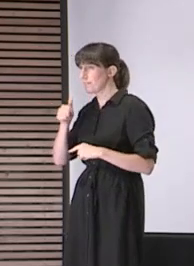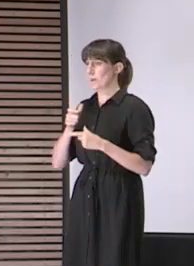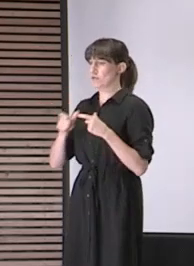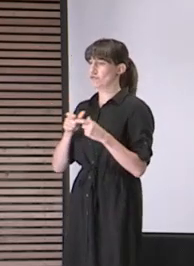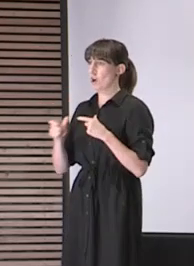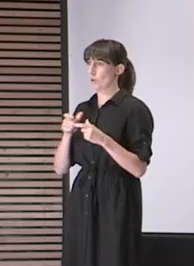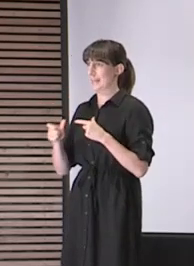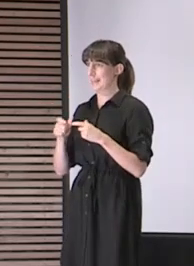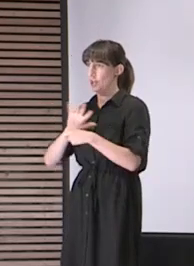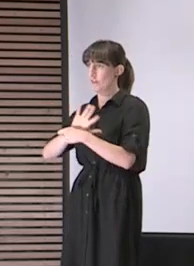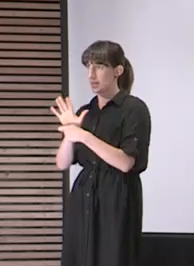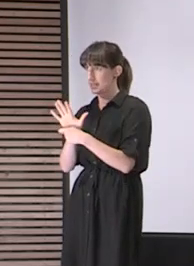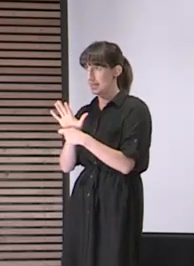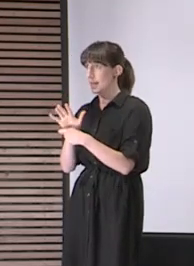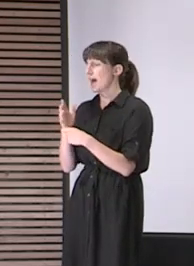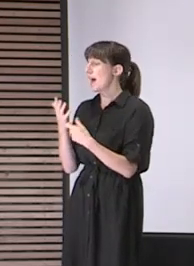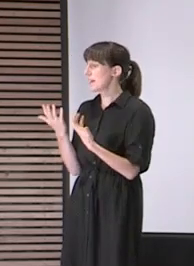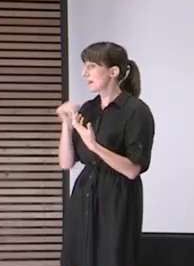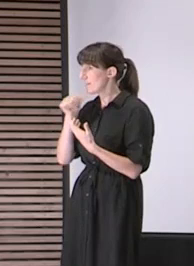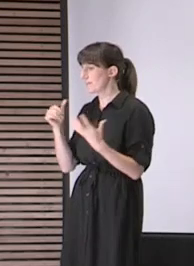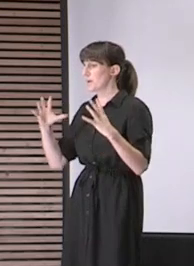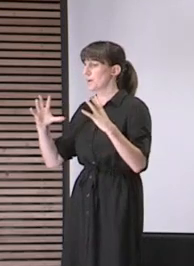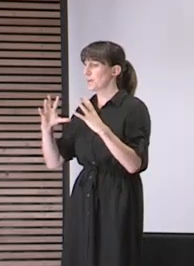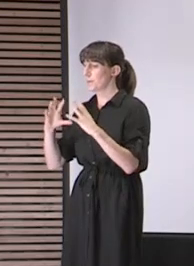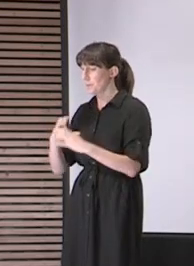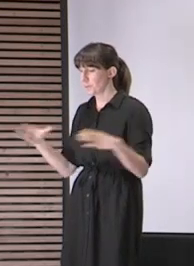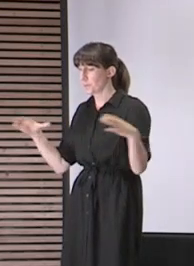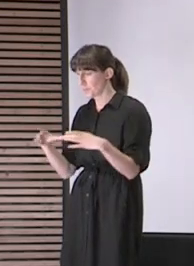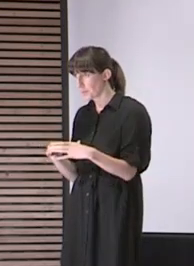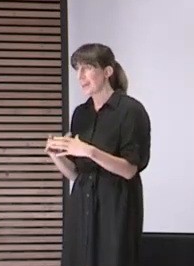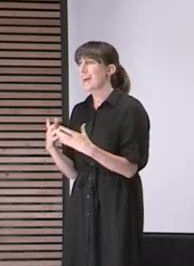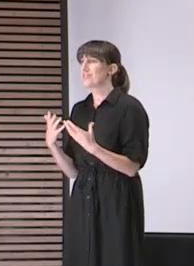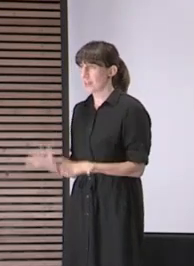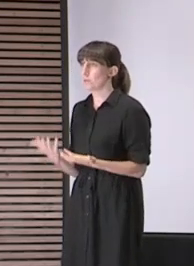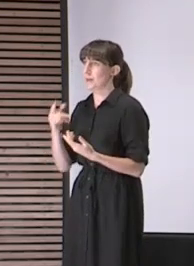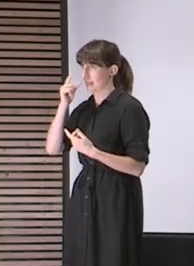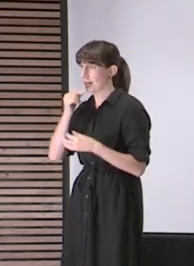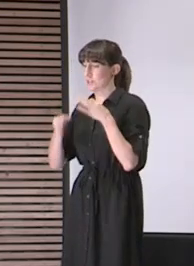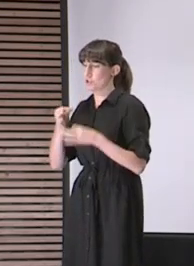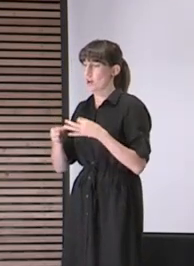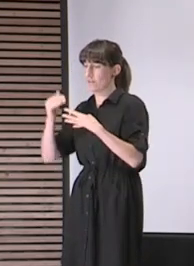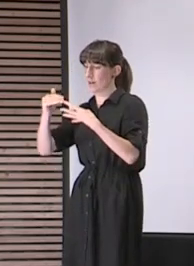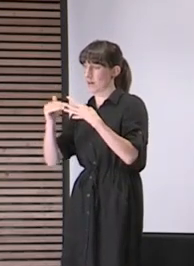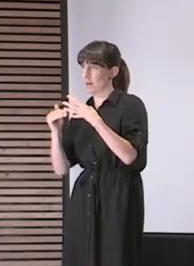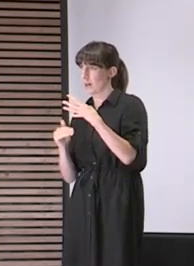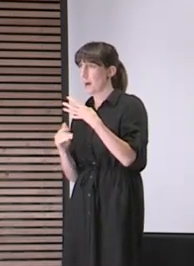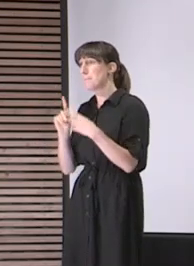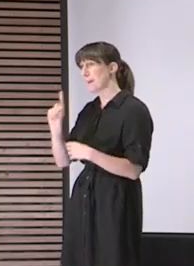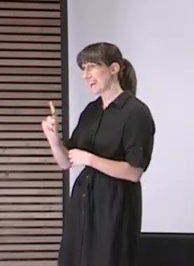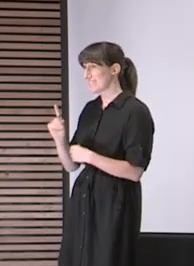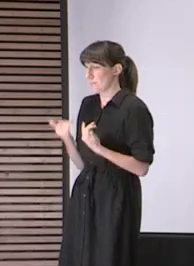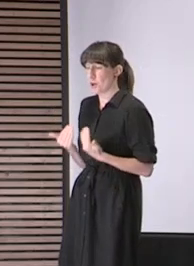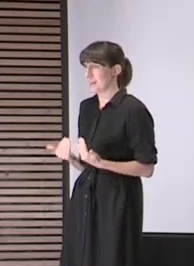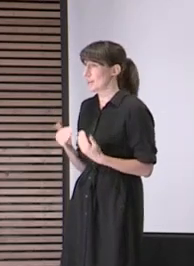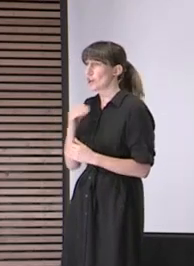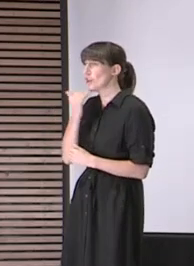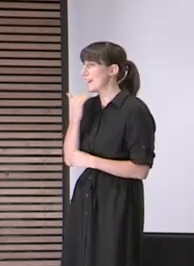clústeres. Todas de esa